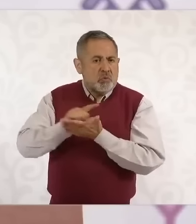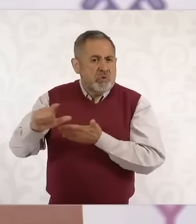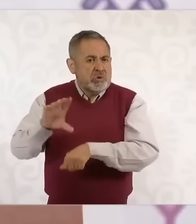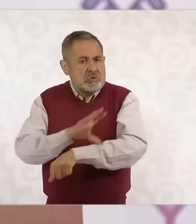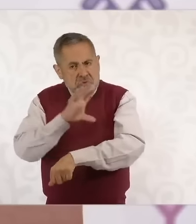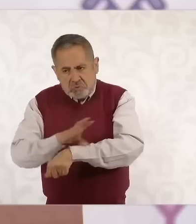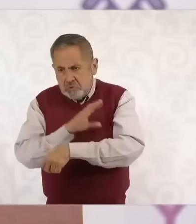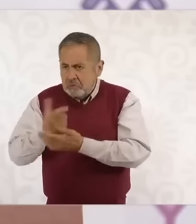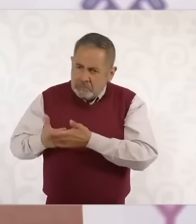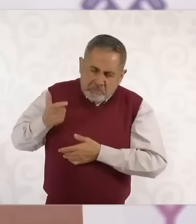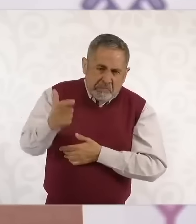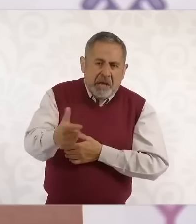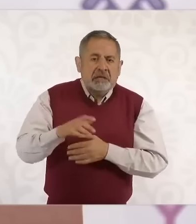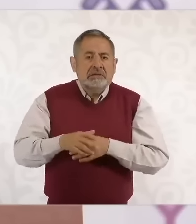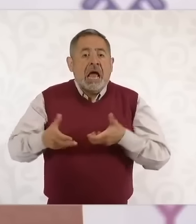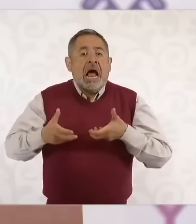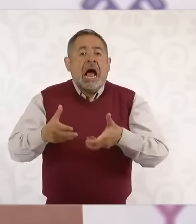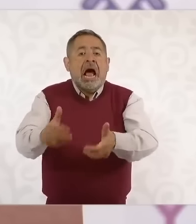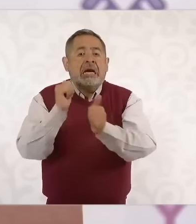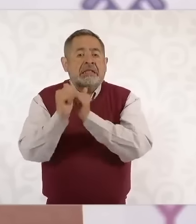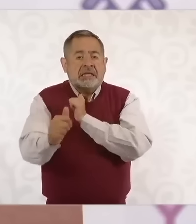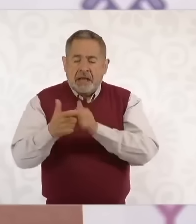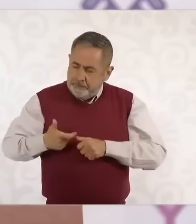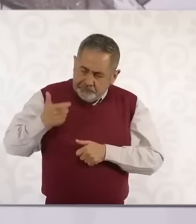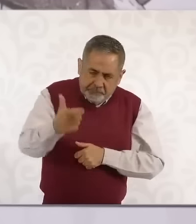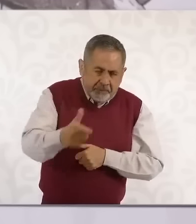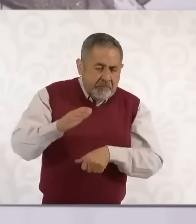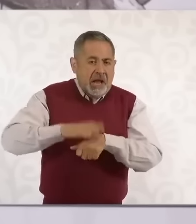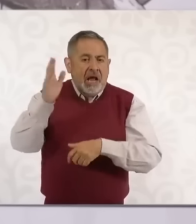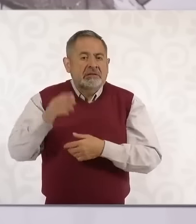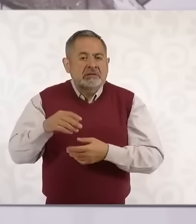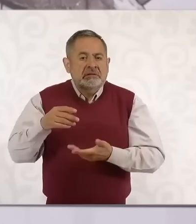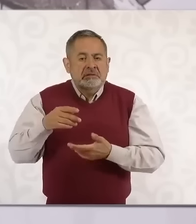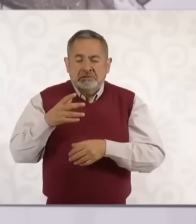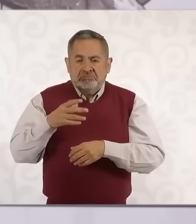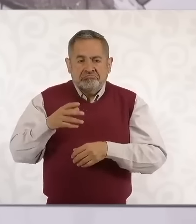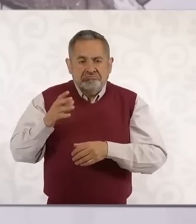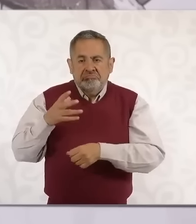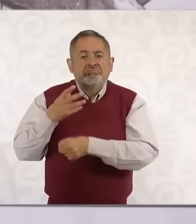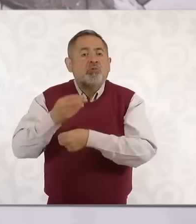más inversión en carreteras, eh la garantía de que se van a construir los trenes que estamos